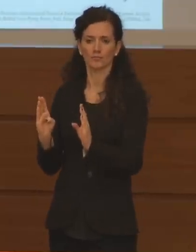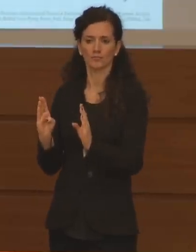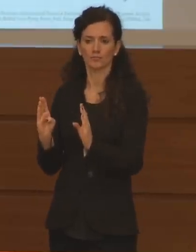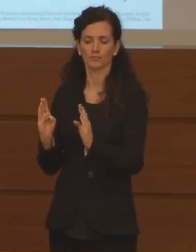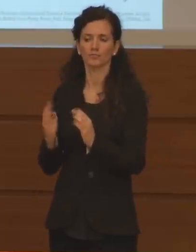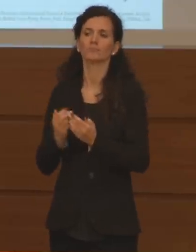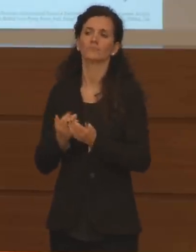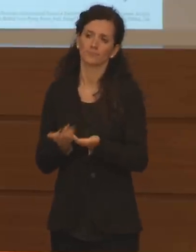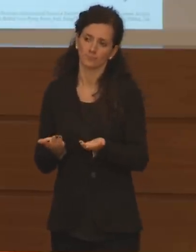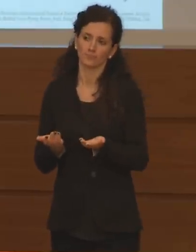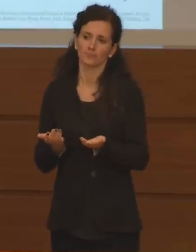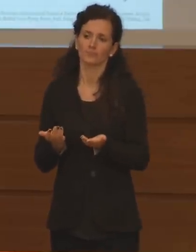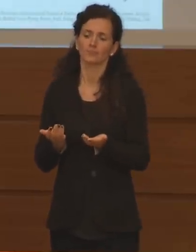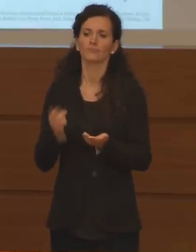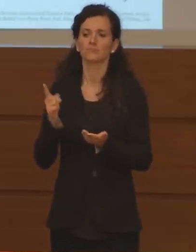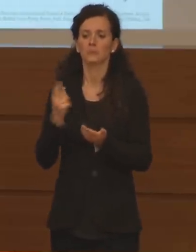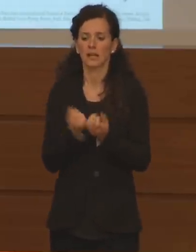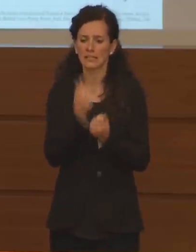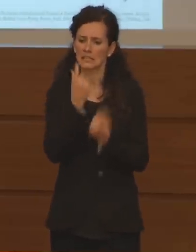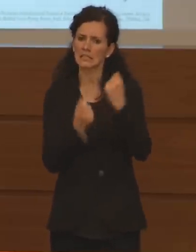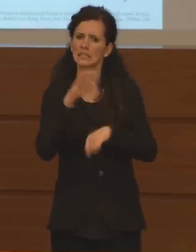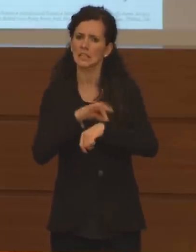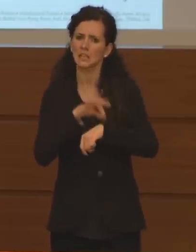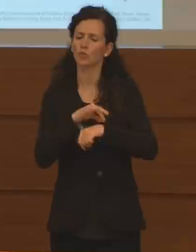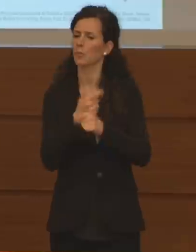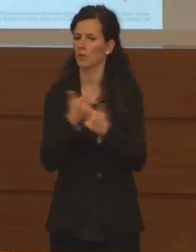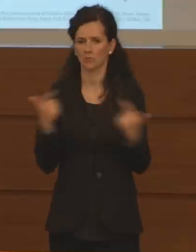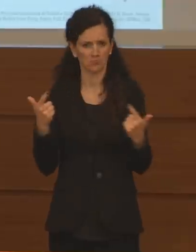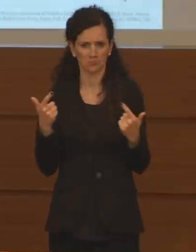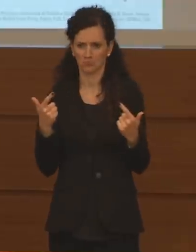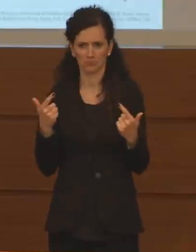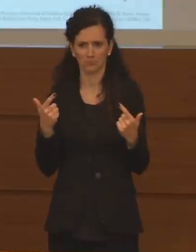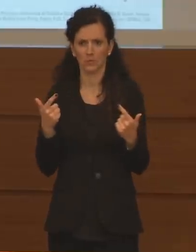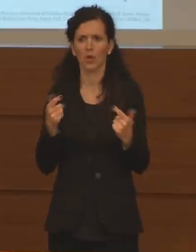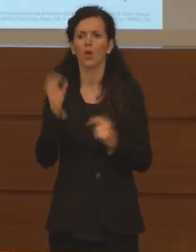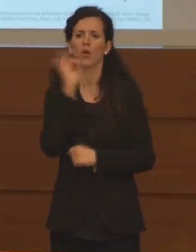quindi non hanno sintomi sono asintomatici o hanno sintomi